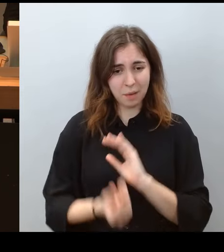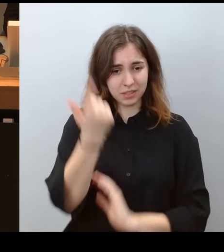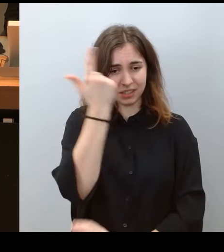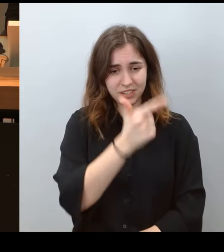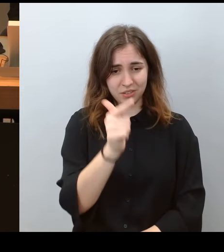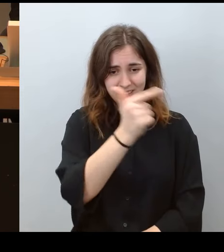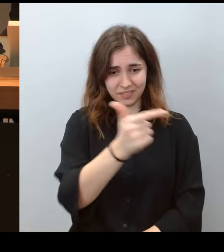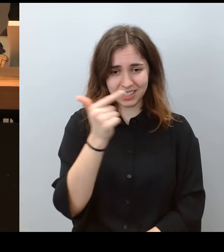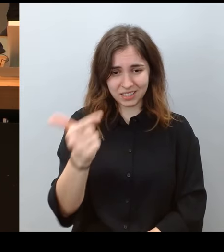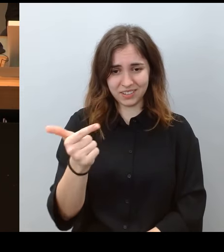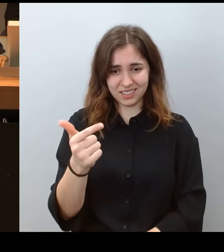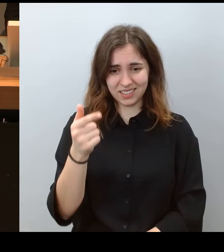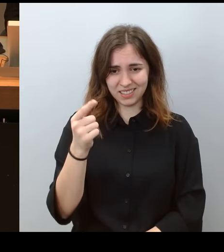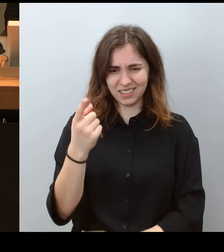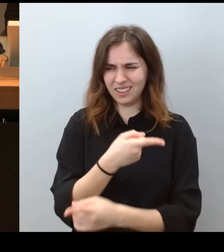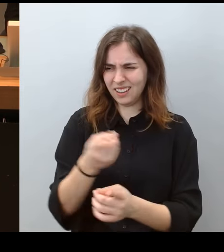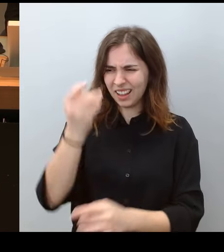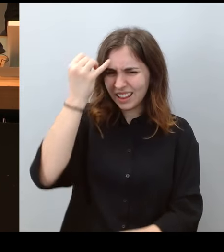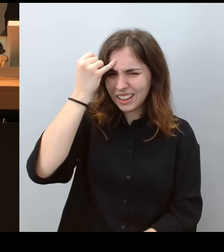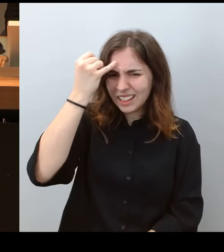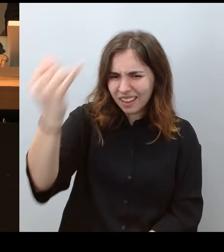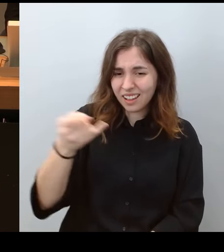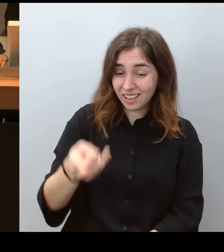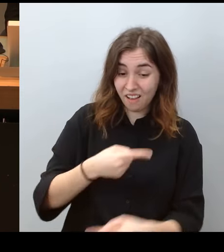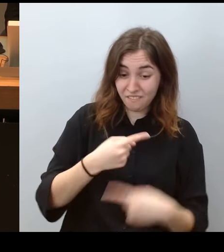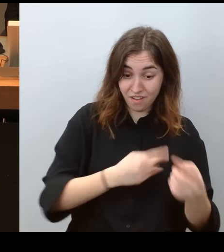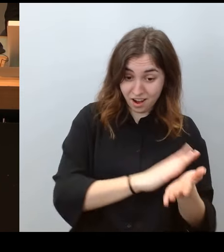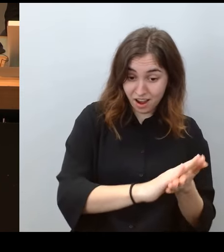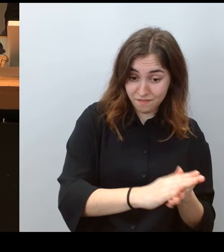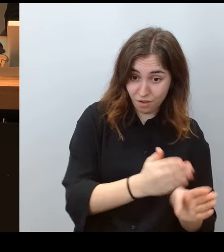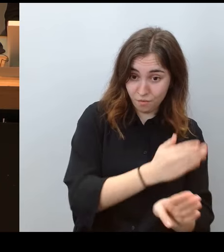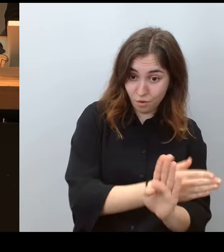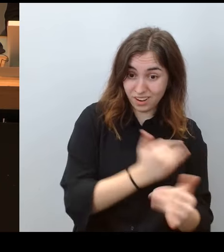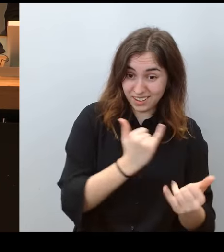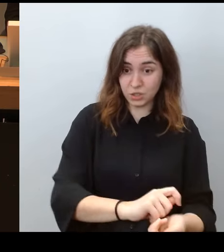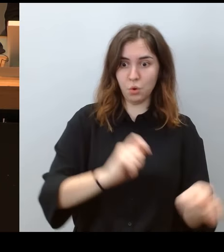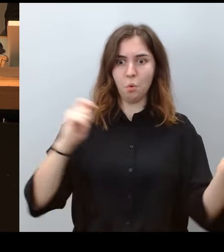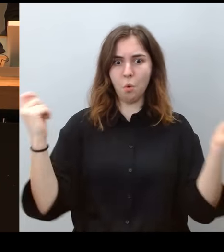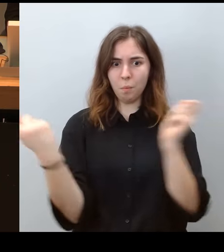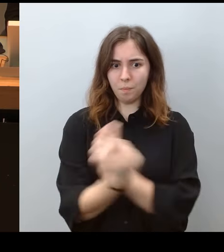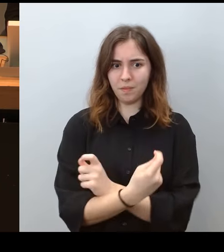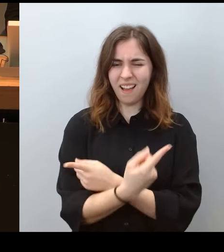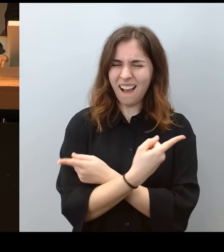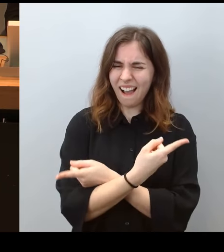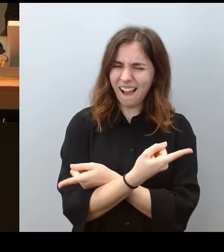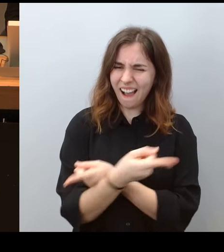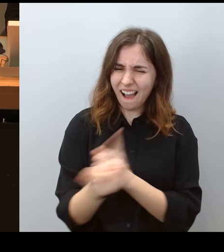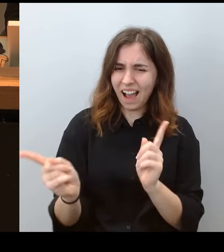so neu aufzusetzen, dass alle Beteiligten selbst zwölf Monate nach der Umstellung nur noch